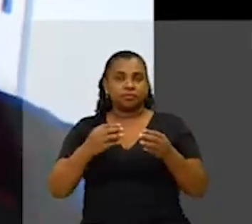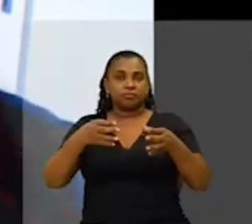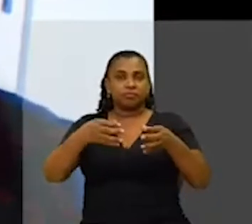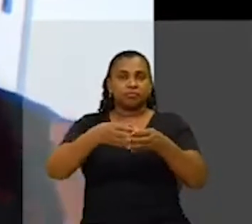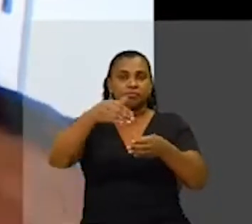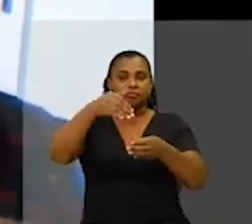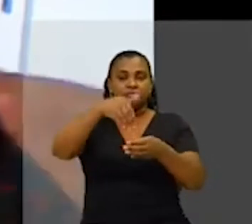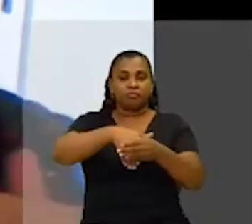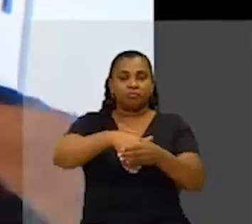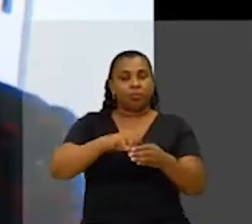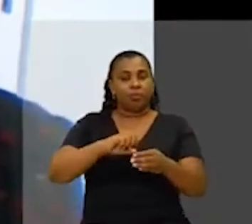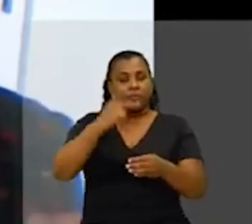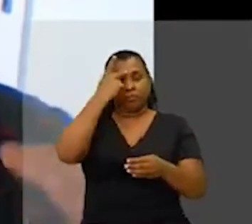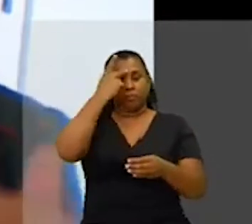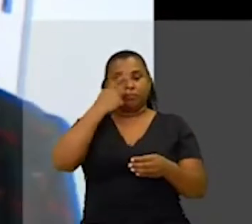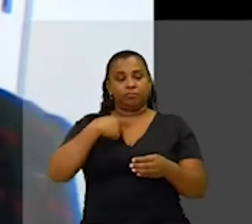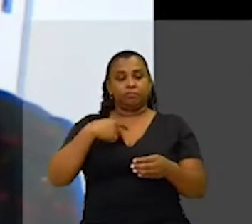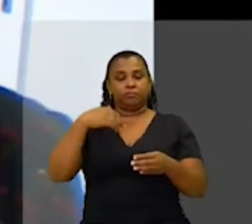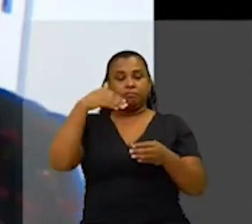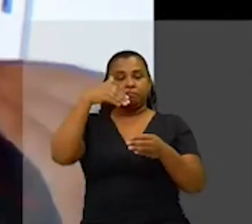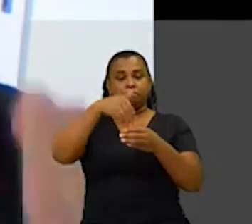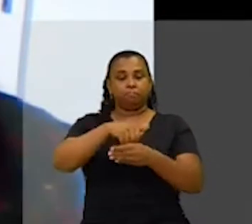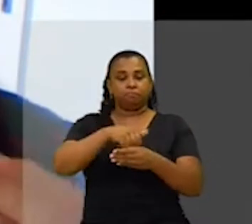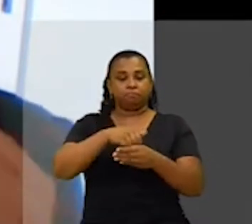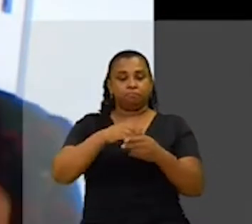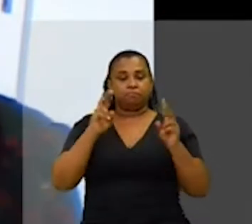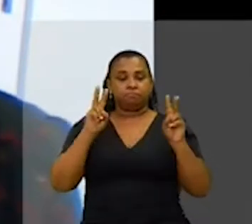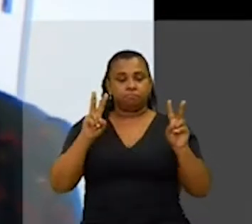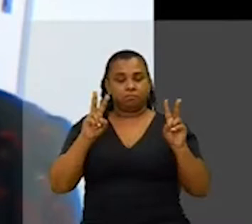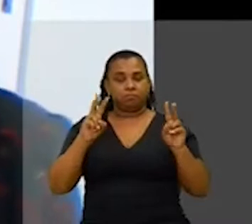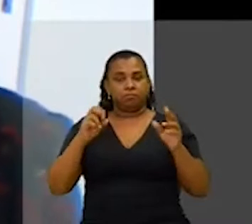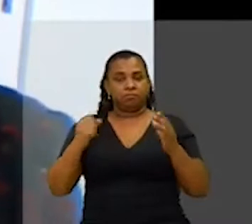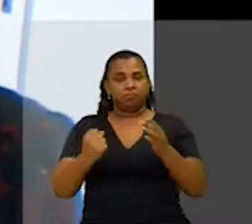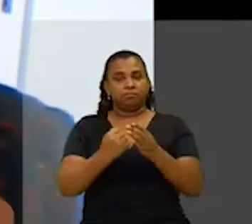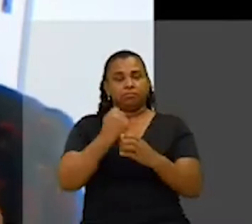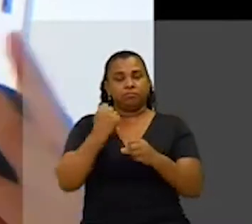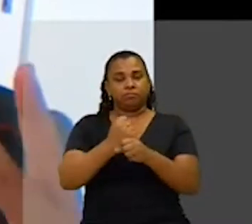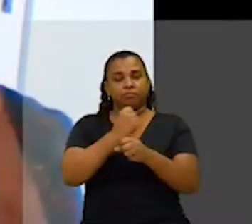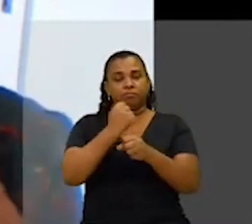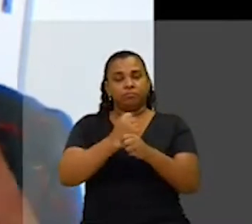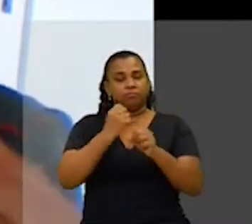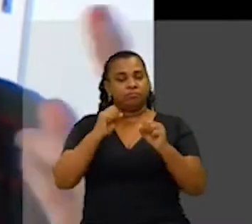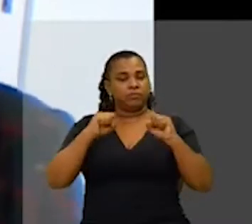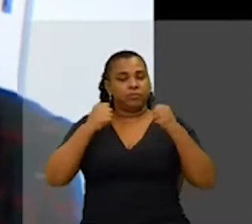Presidente Vargas que estão construindo esforços de campanha colete e que a gente tá reconhecendo